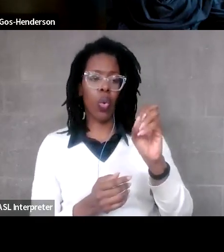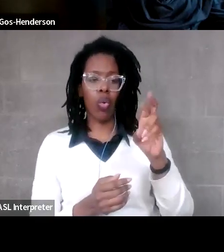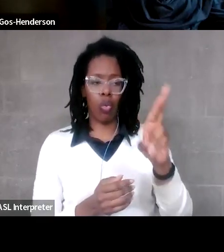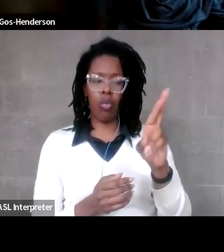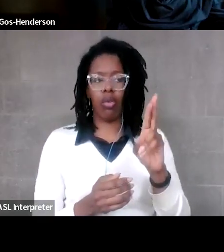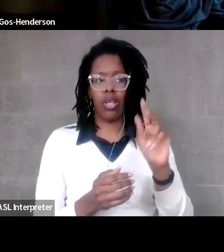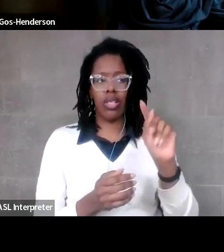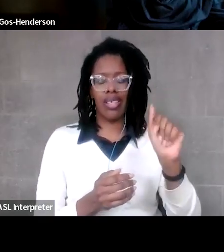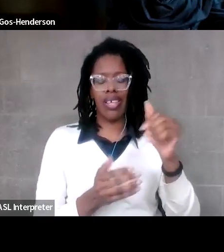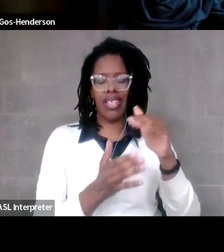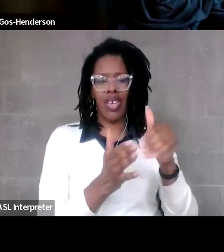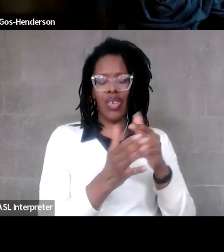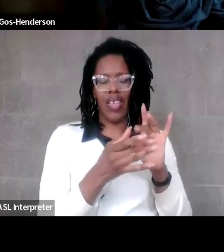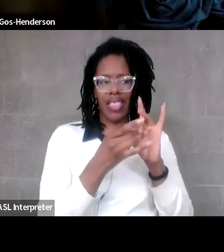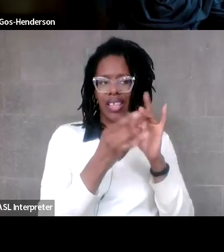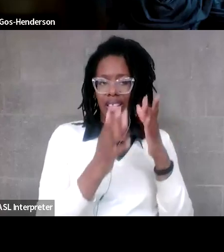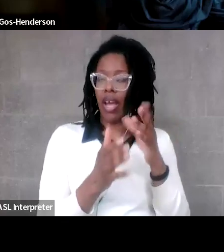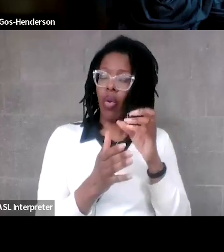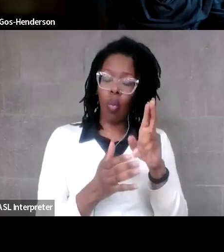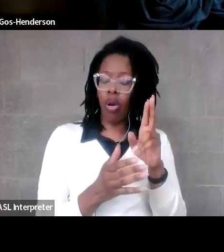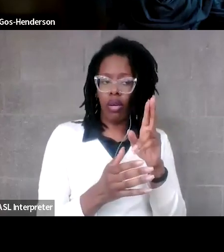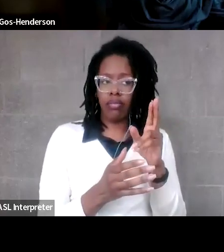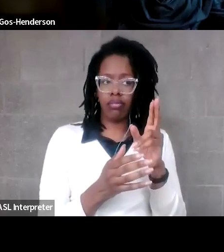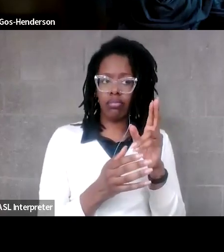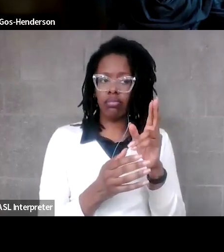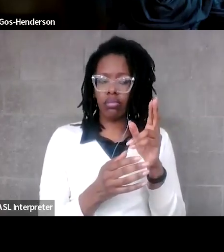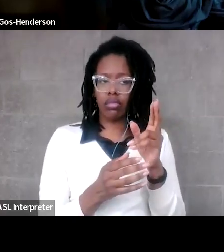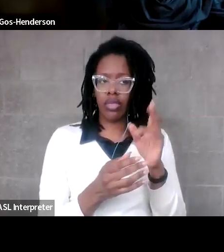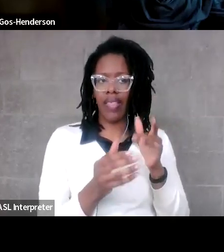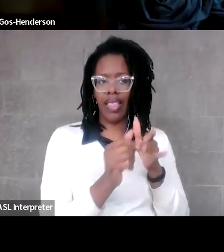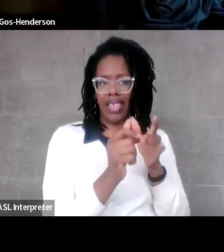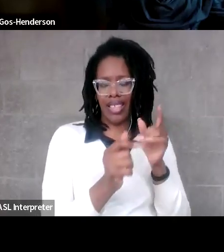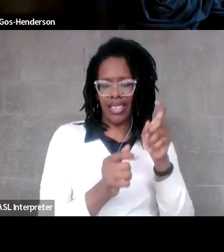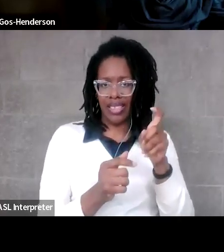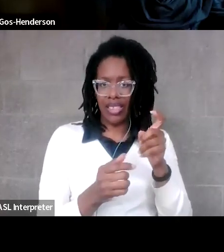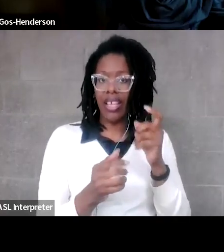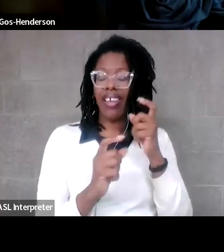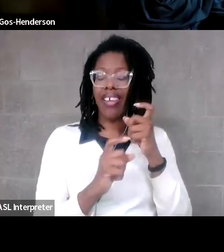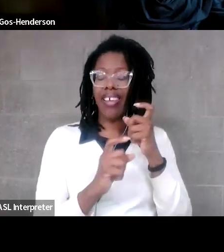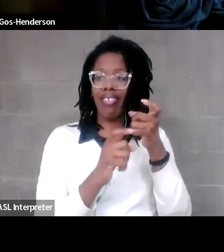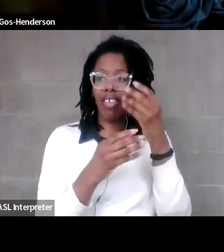que también pueden brindarles la información que están buscando, ya sea sobre su oficina de campo local,